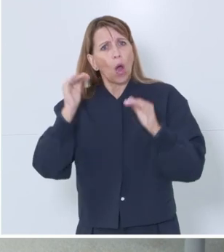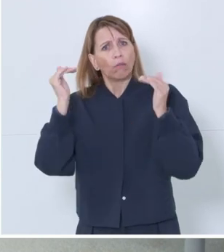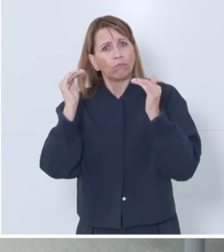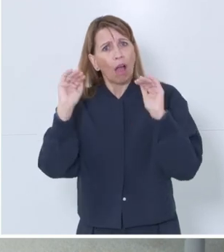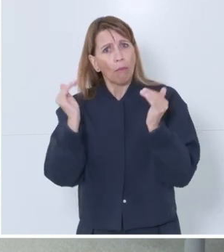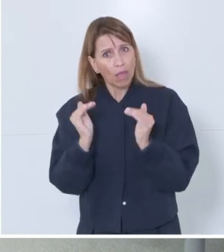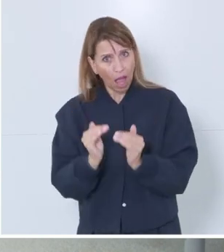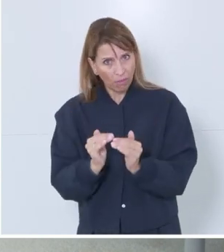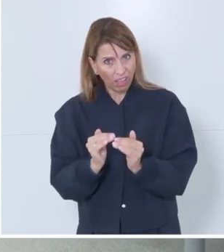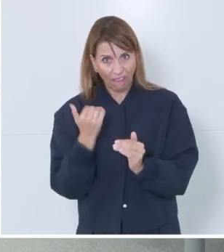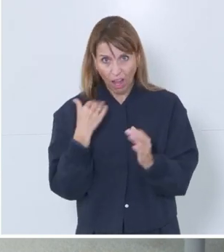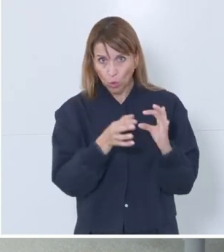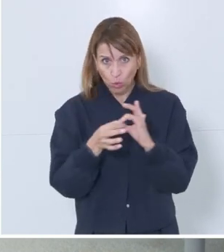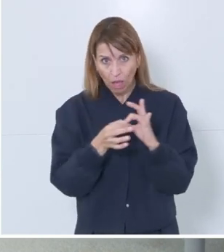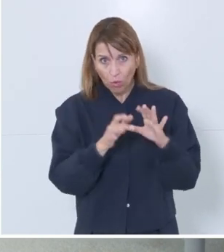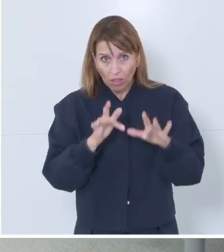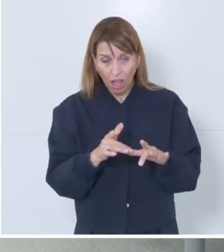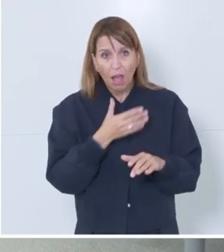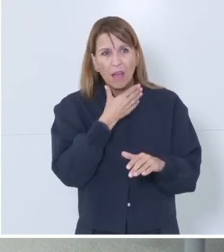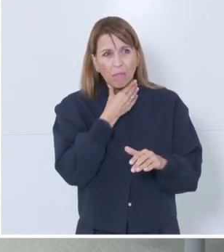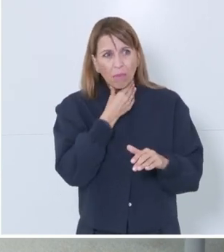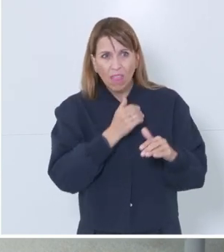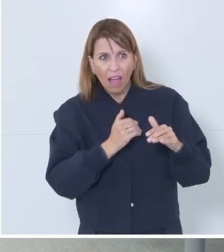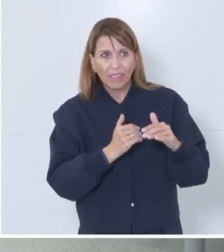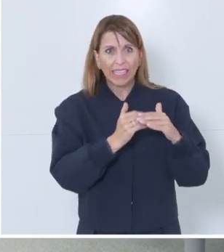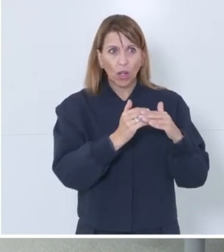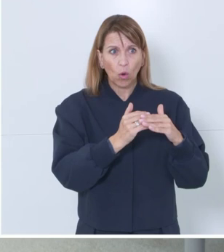also ist diese Bedarfsdeckung nur deshalb gestiegen, weil in den letzten ein, zwei